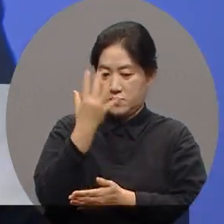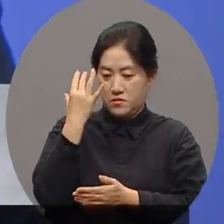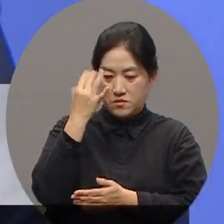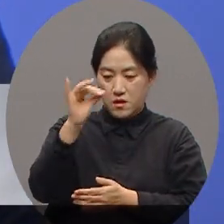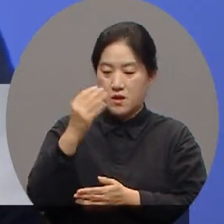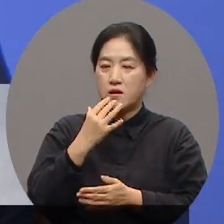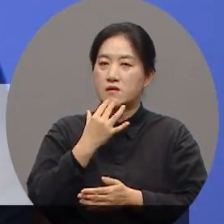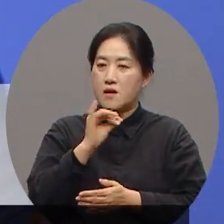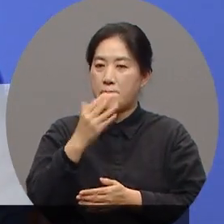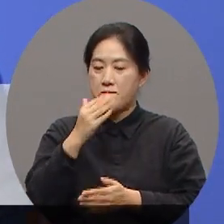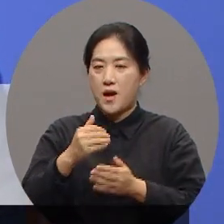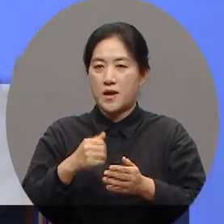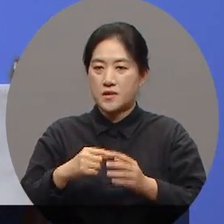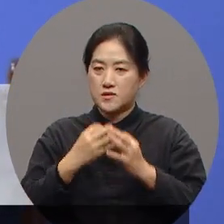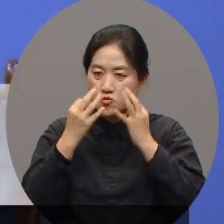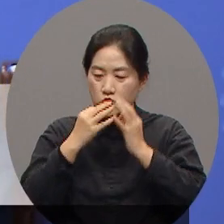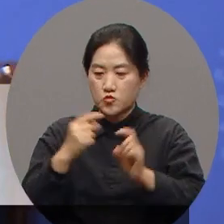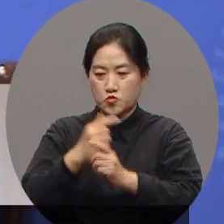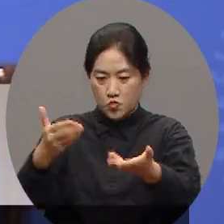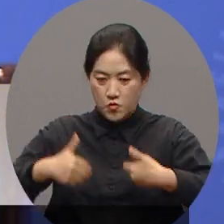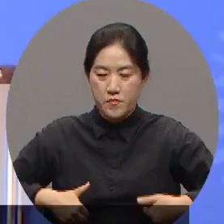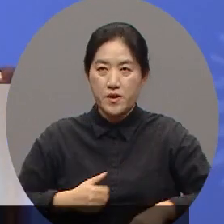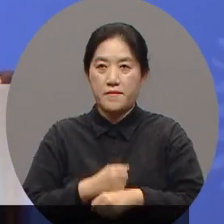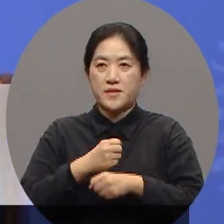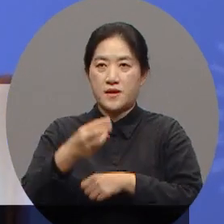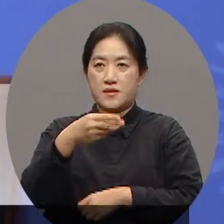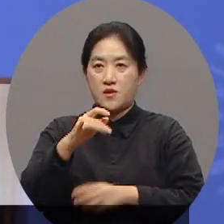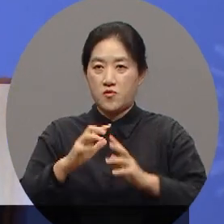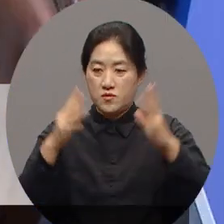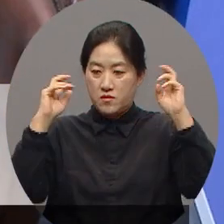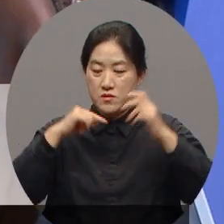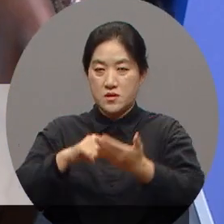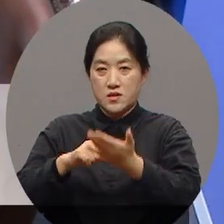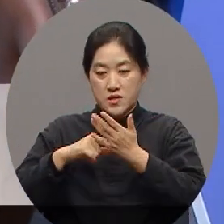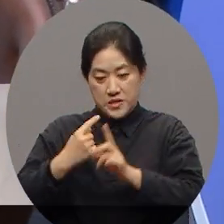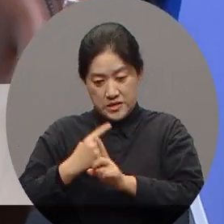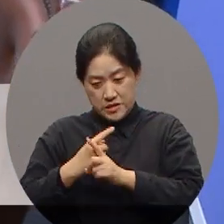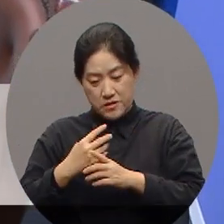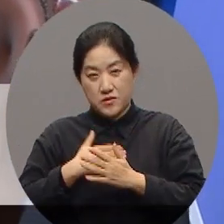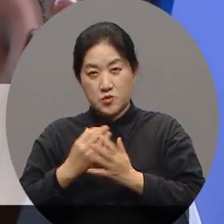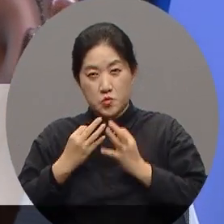있을 수준의 자구안을 내놔야 한다고강조했습니다.